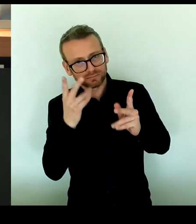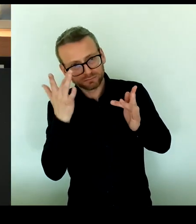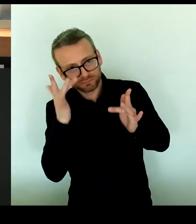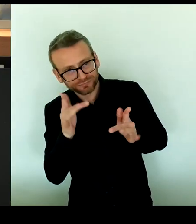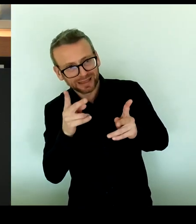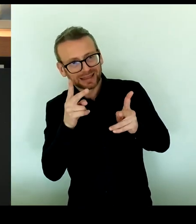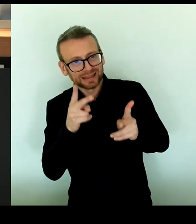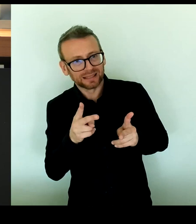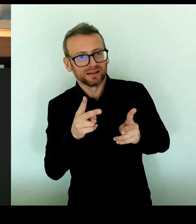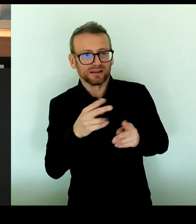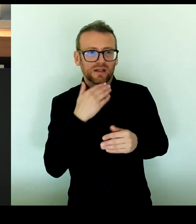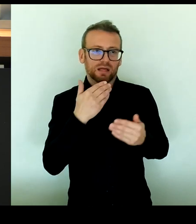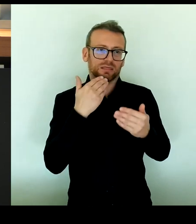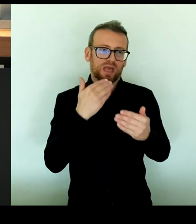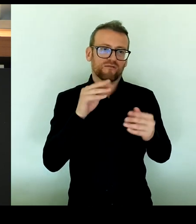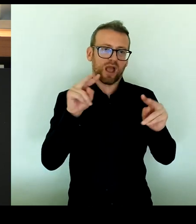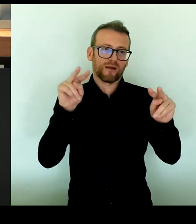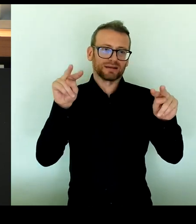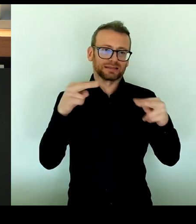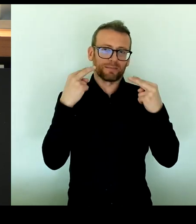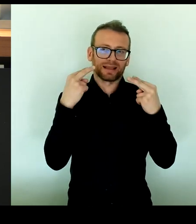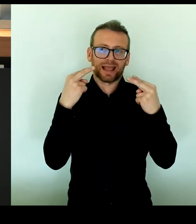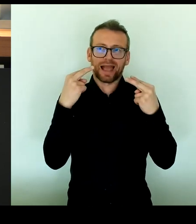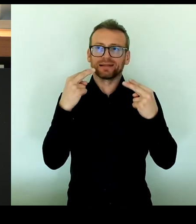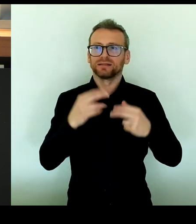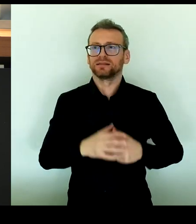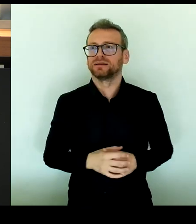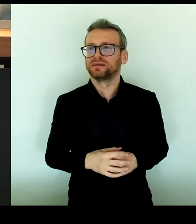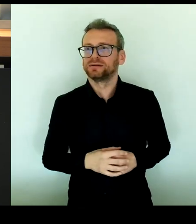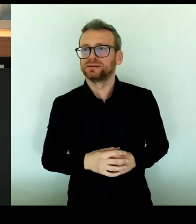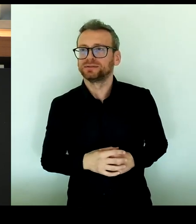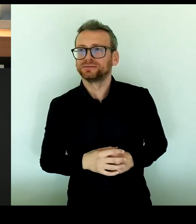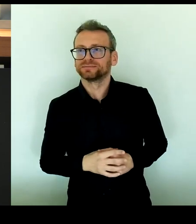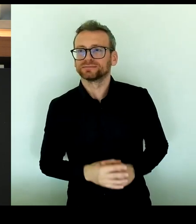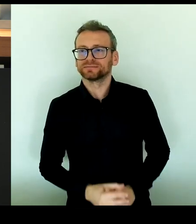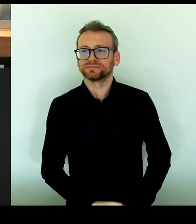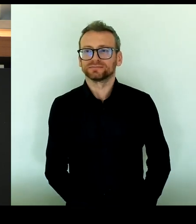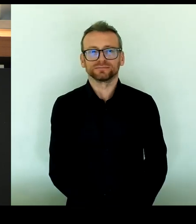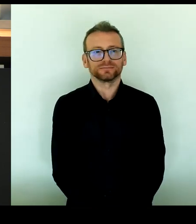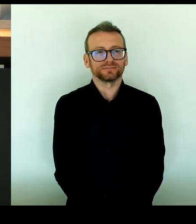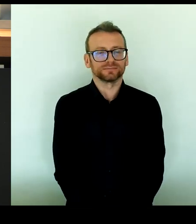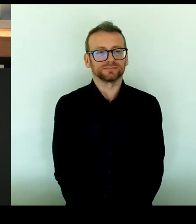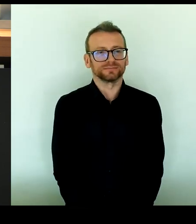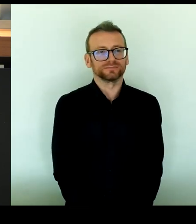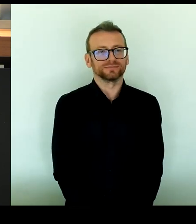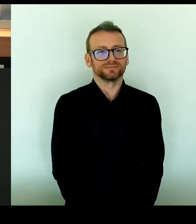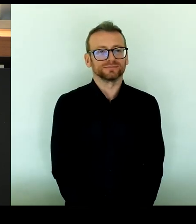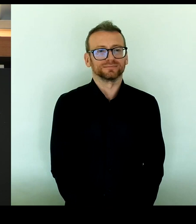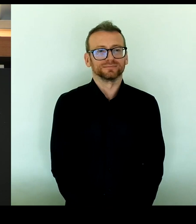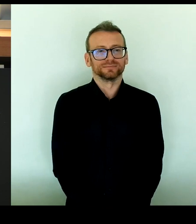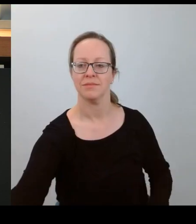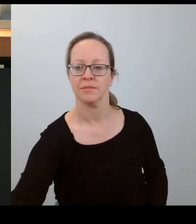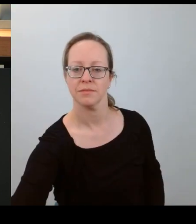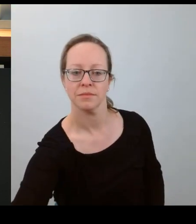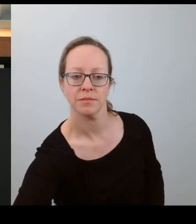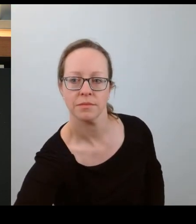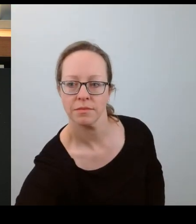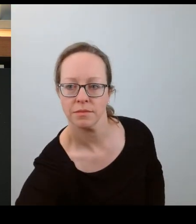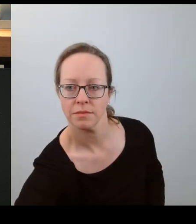Senat zwar seine Stellungnahme zum Bericht der Datenschutzbeauftragten beschlossen, aber für den Bericht 2021, wir heute sprechen